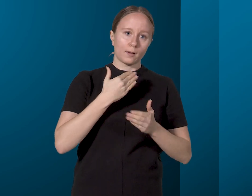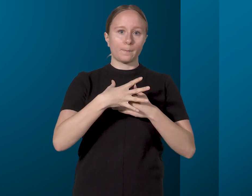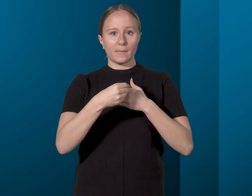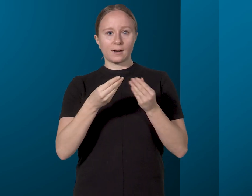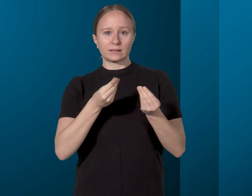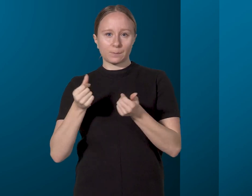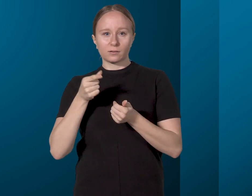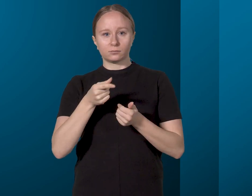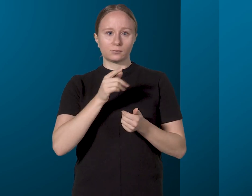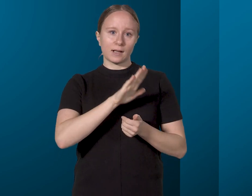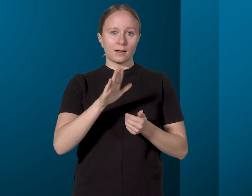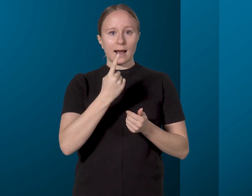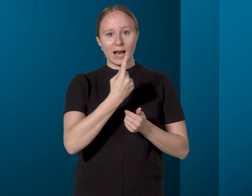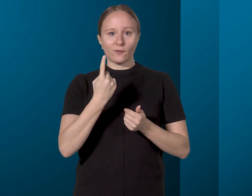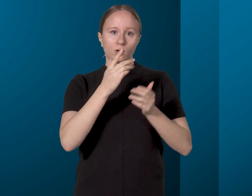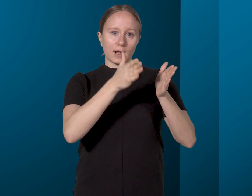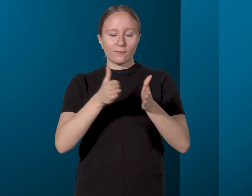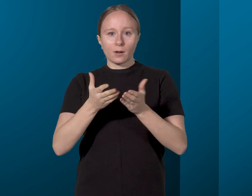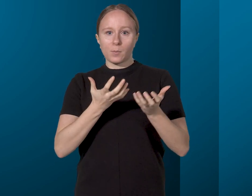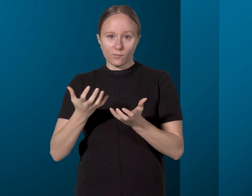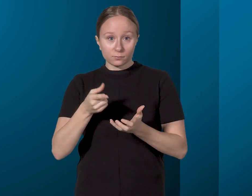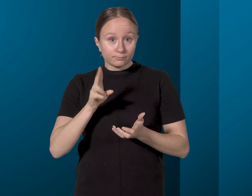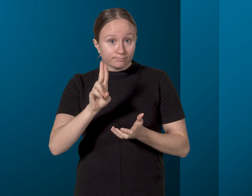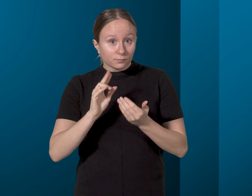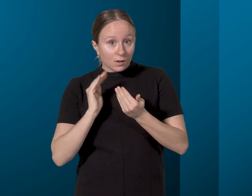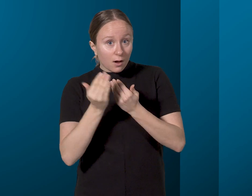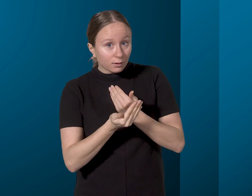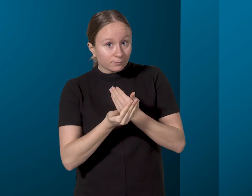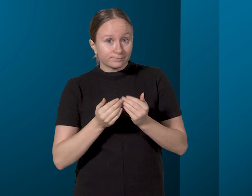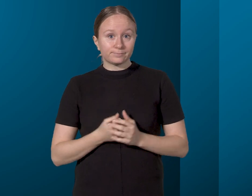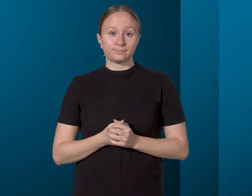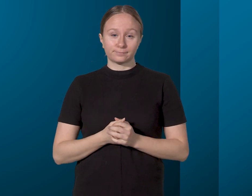tolkning av ljud- och bildinspelningar enligt individuella behov.